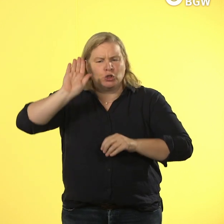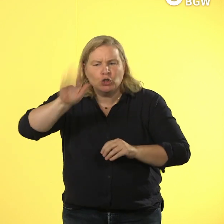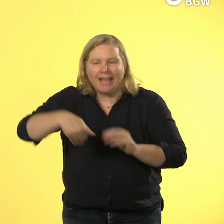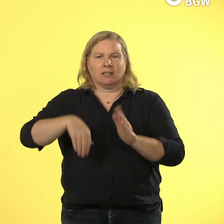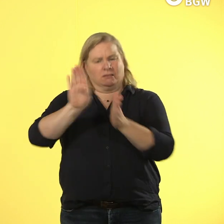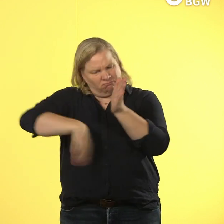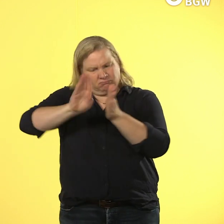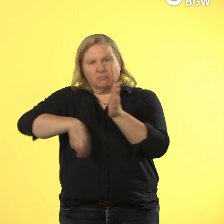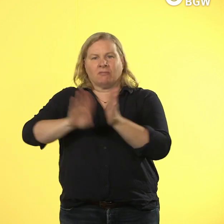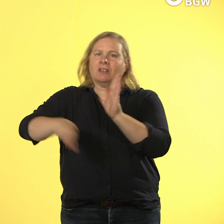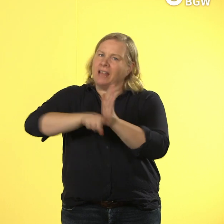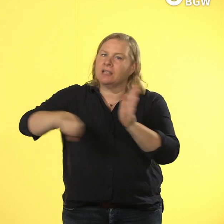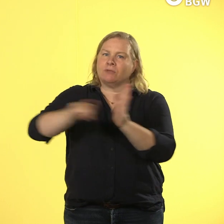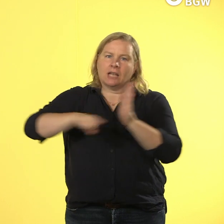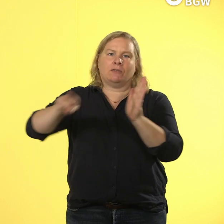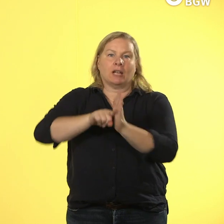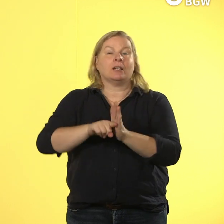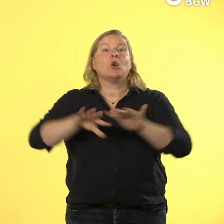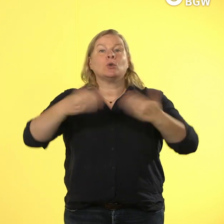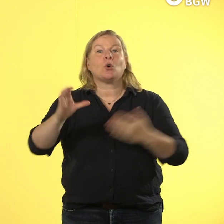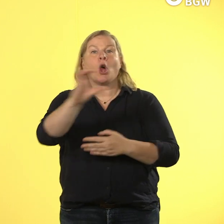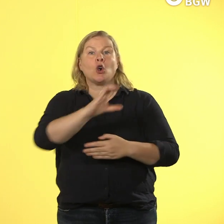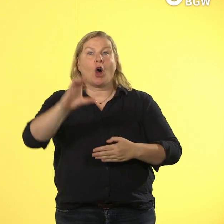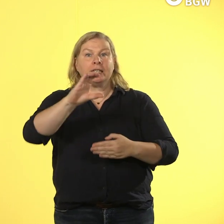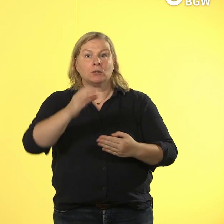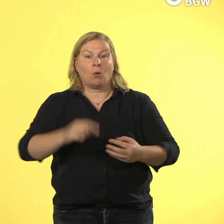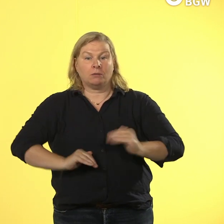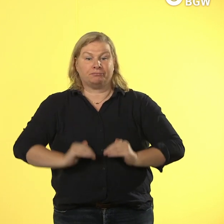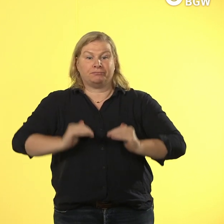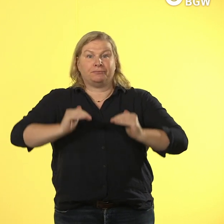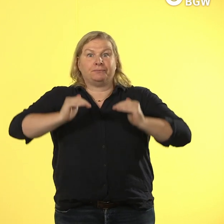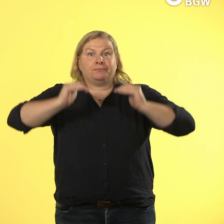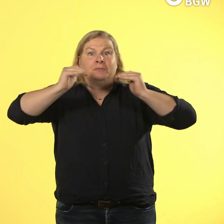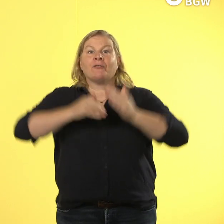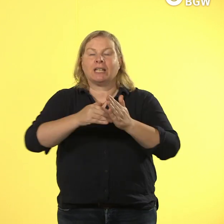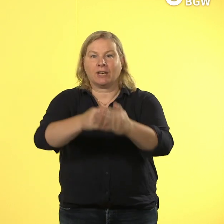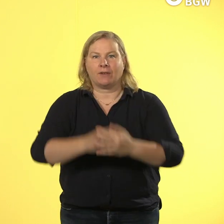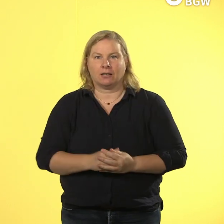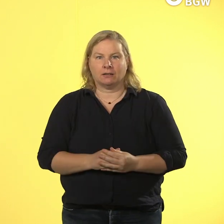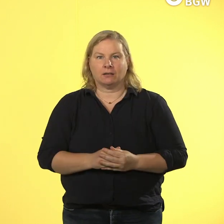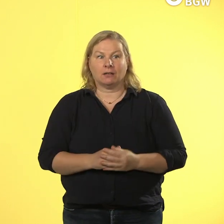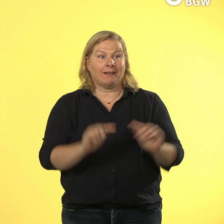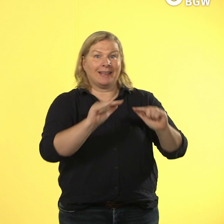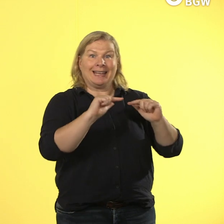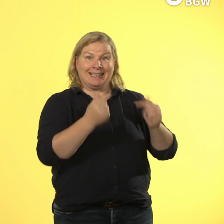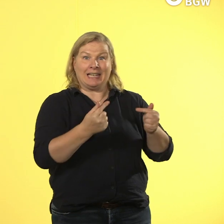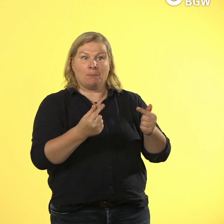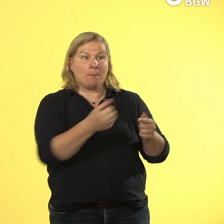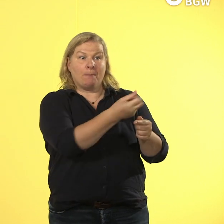Und wenn das bei mehreren Lagern im Team der Fall ist, dann haben wir verschiedene Dinge,